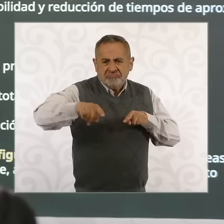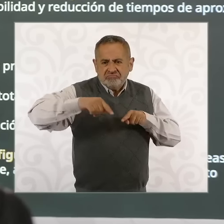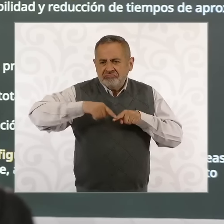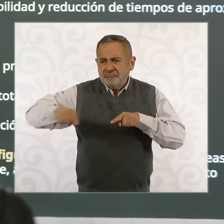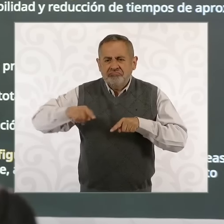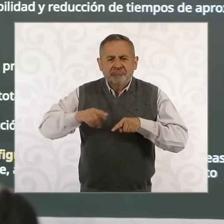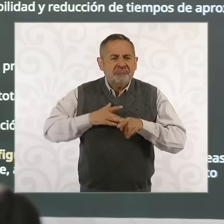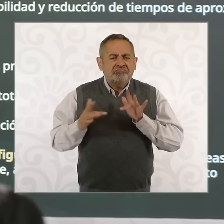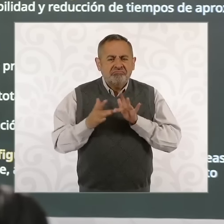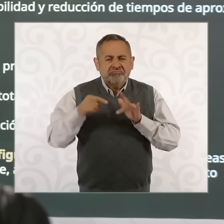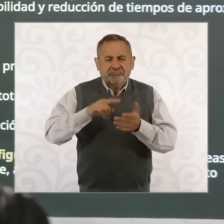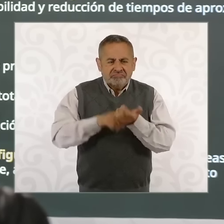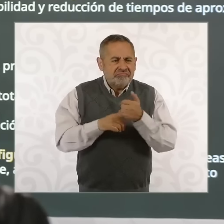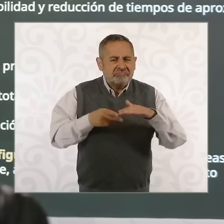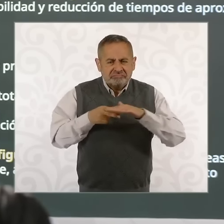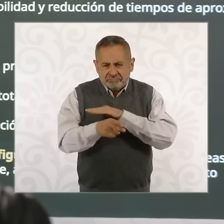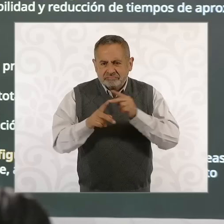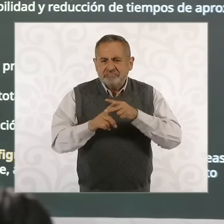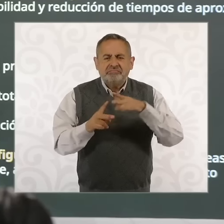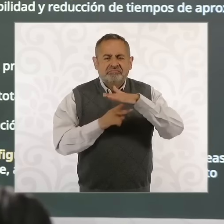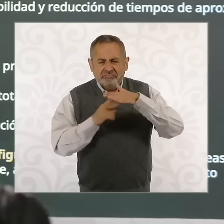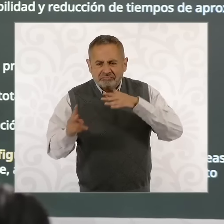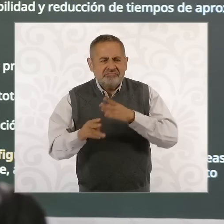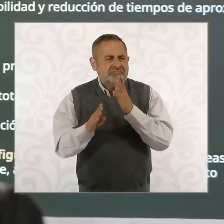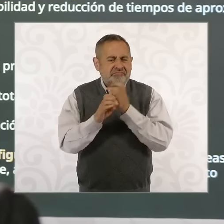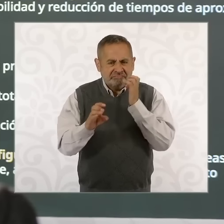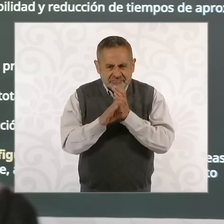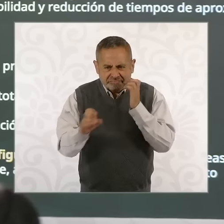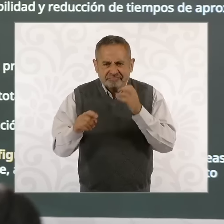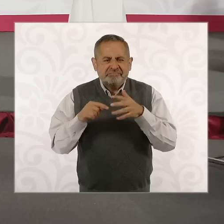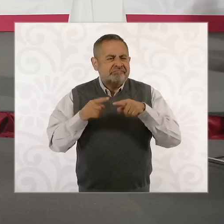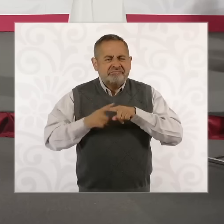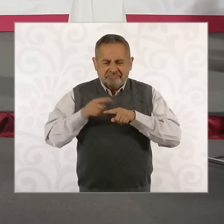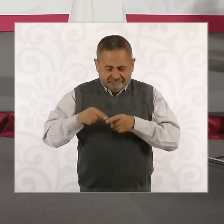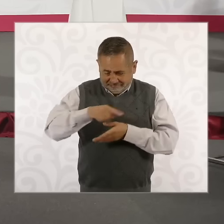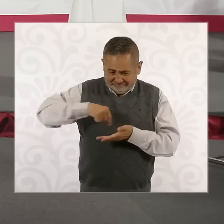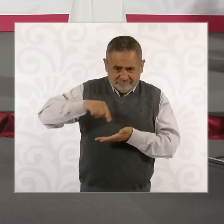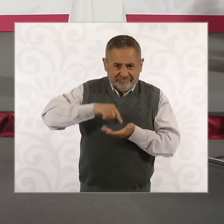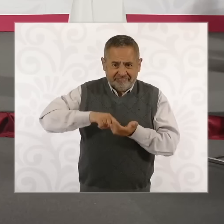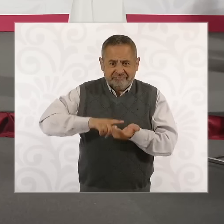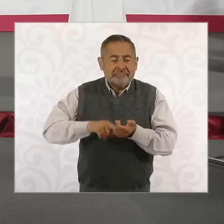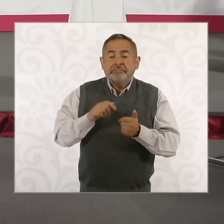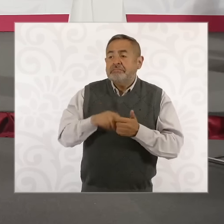con eh Metrobús y actualmente opera el tren suburbano. También está sobre eh insurgentes